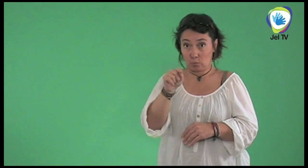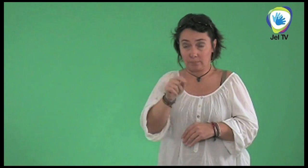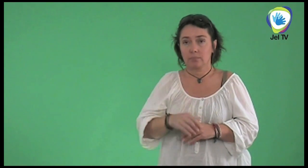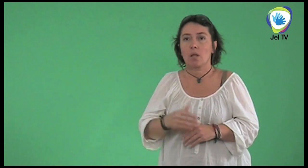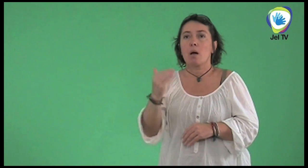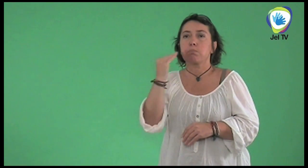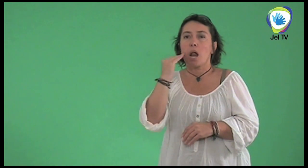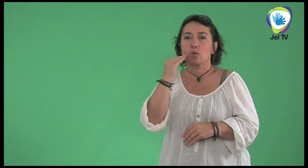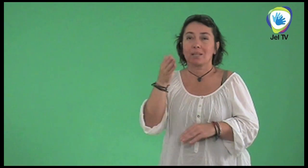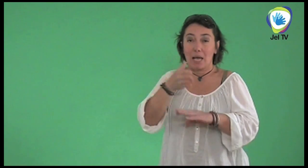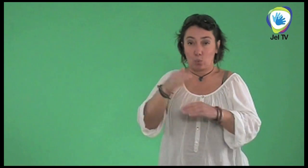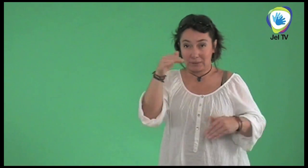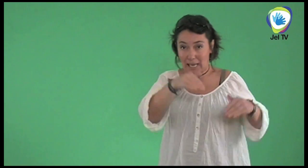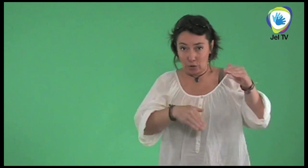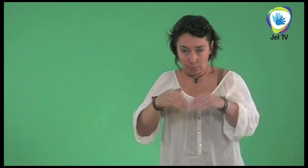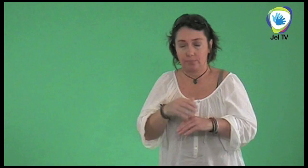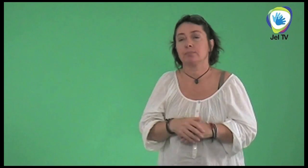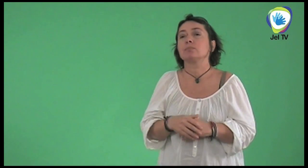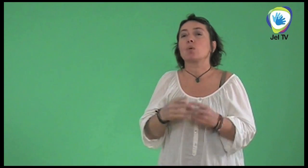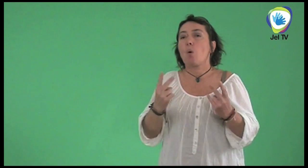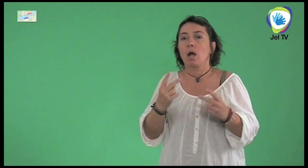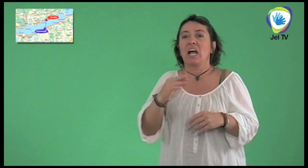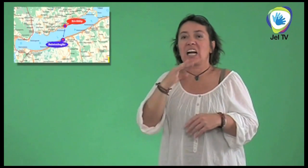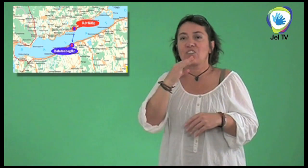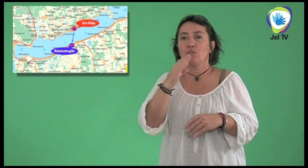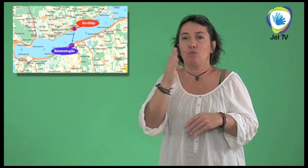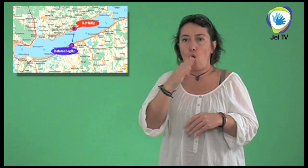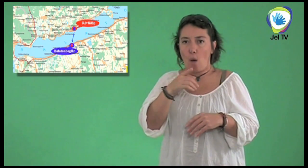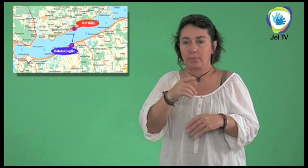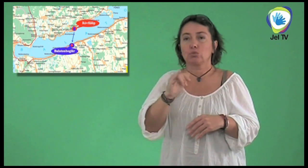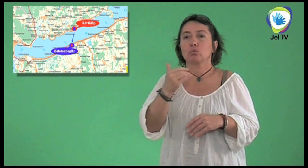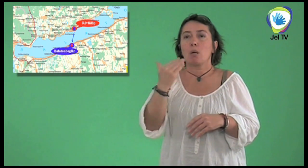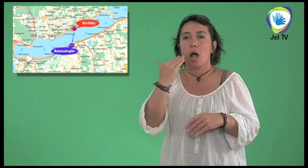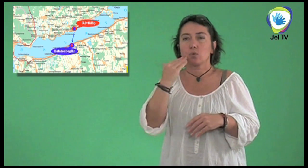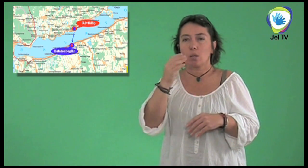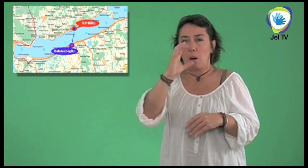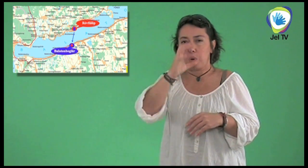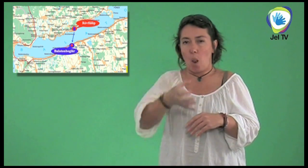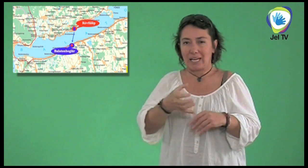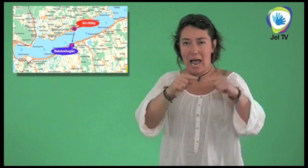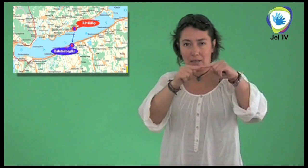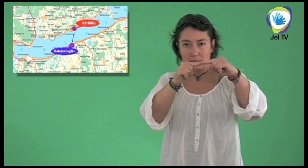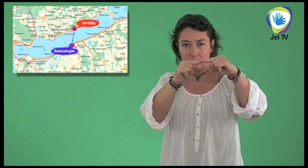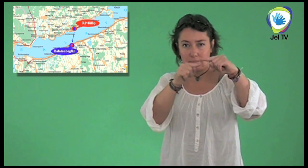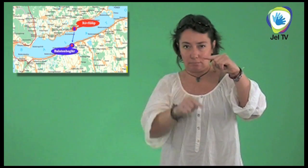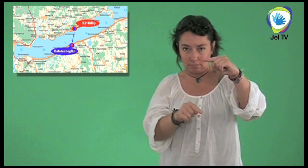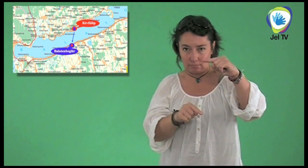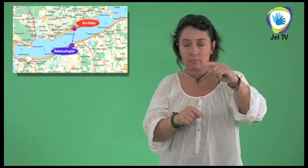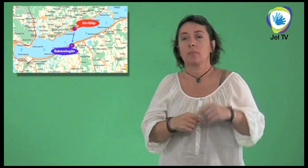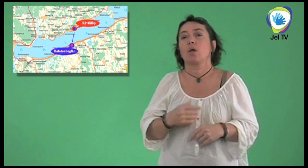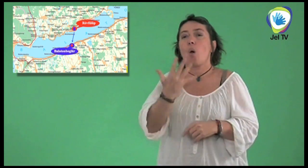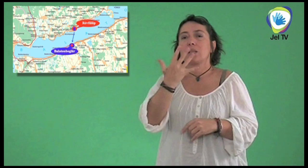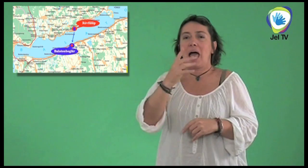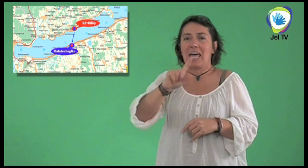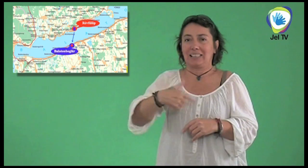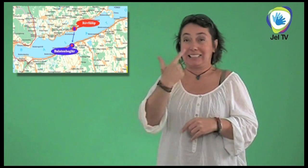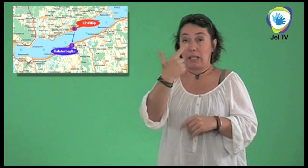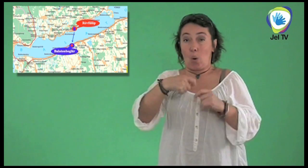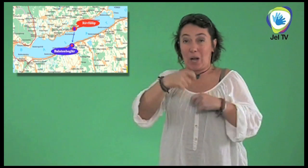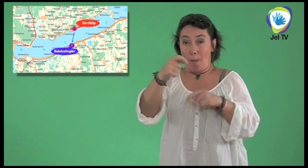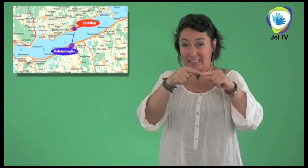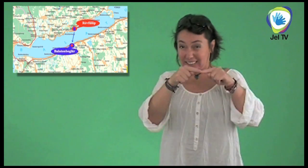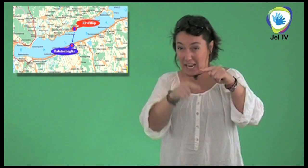Szombaton Balaton-átúszás volt Révfülöp és Balatonboglár között, a táv 5,2 km.